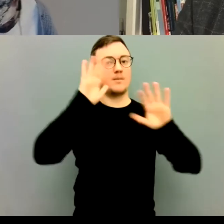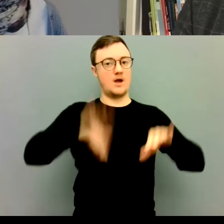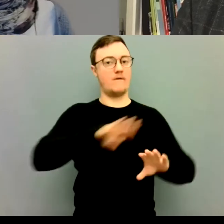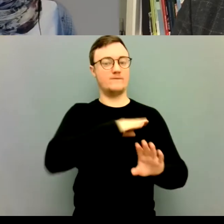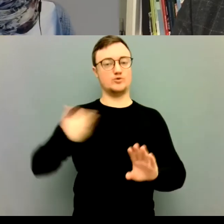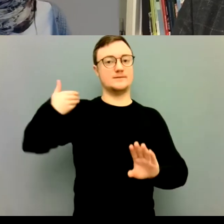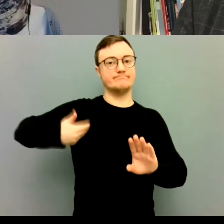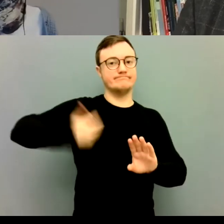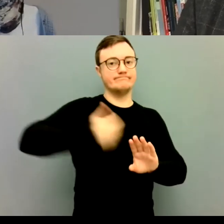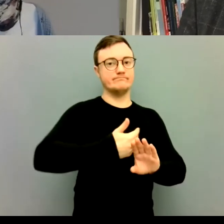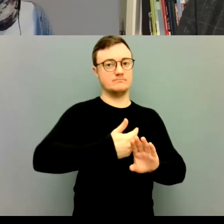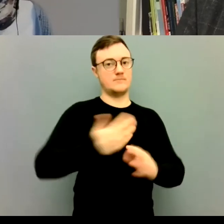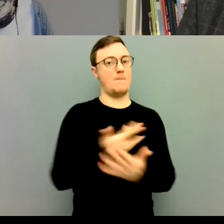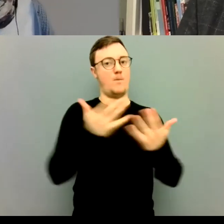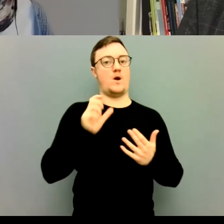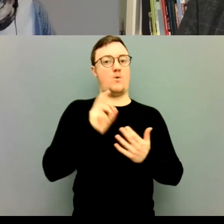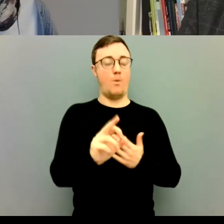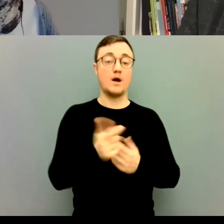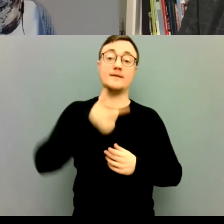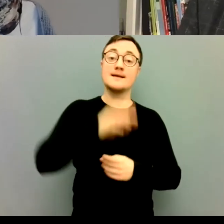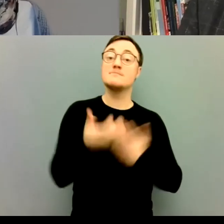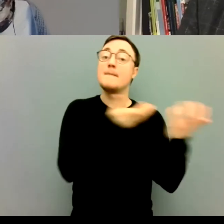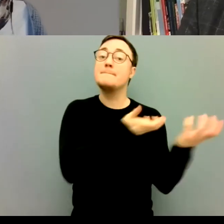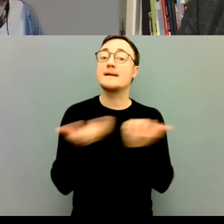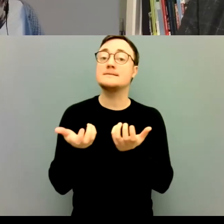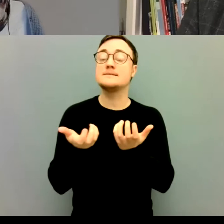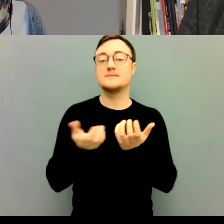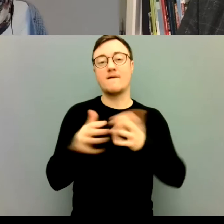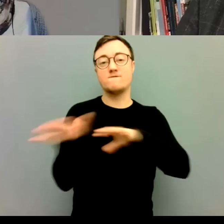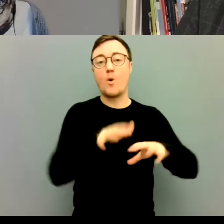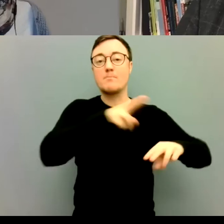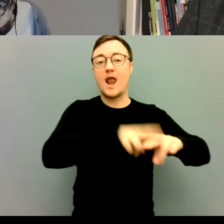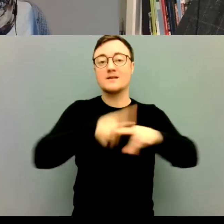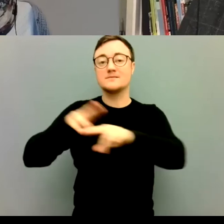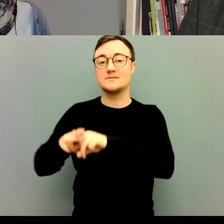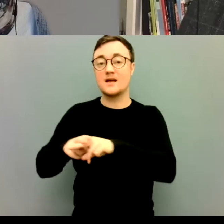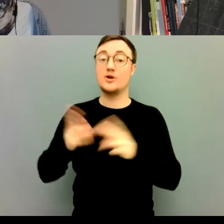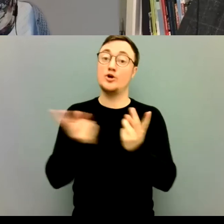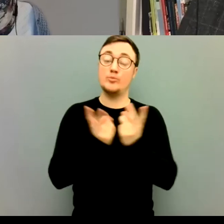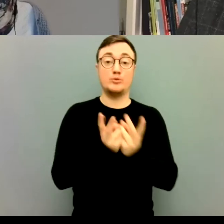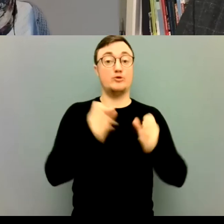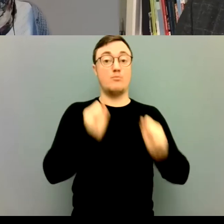lång tid: Bristen på vårdplatser, så man får stanna för länge på akuten-